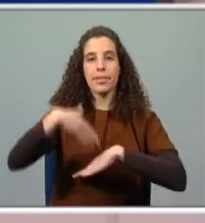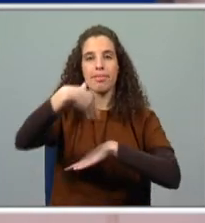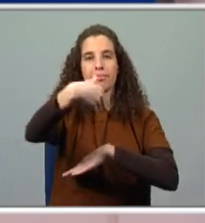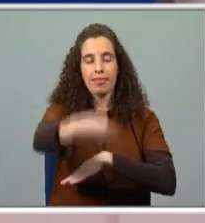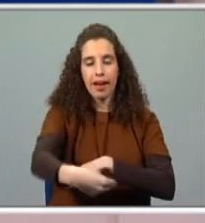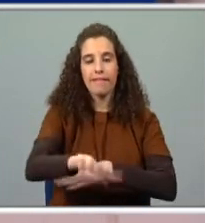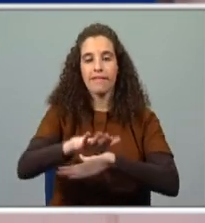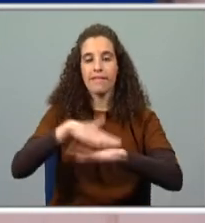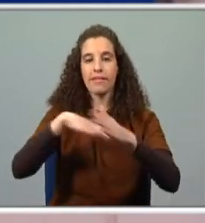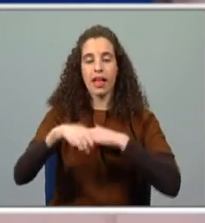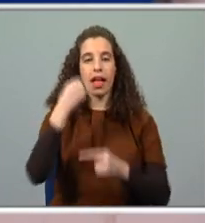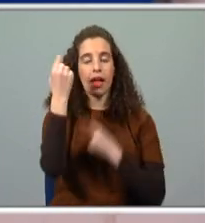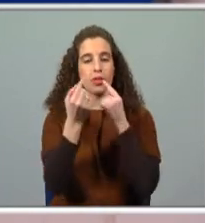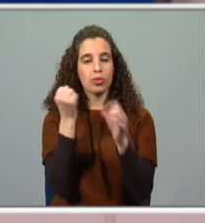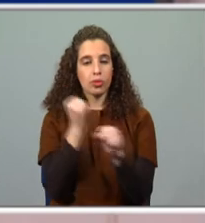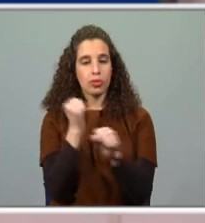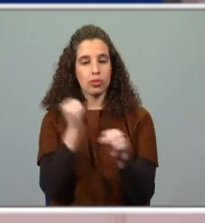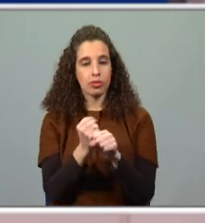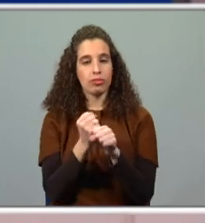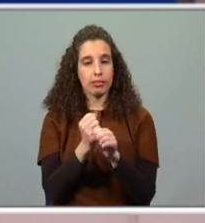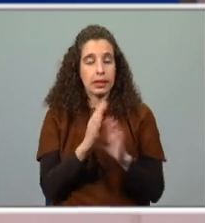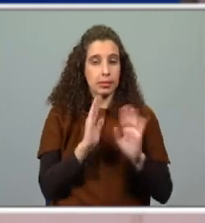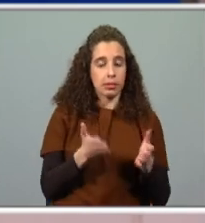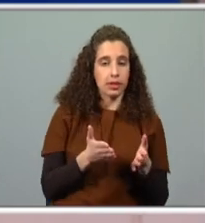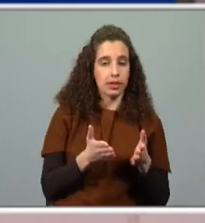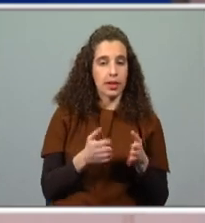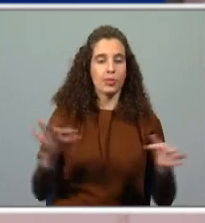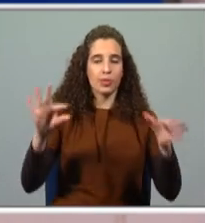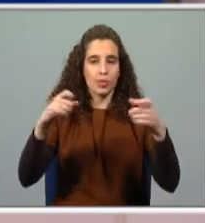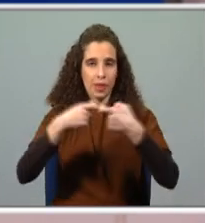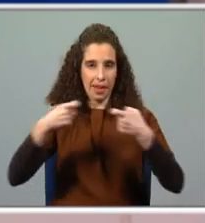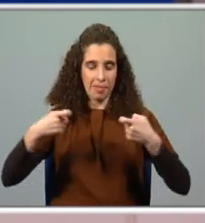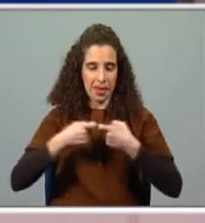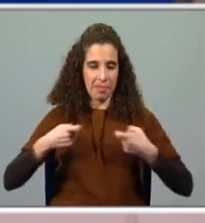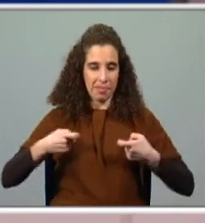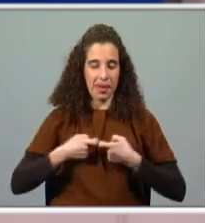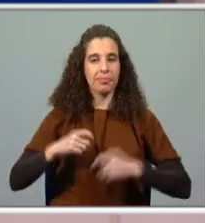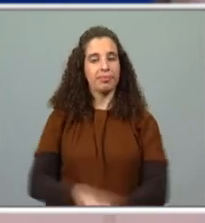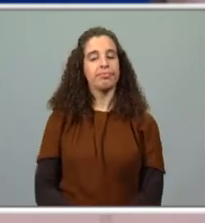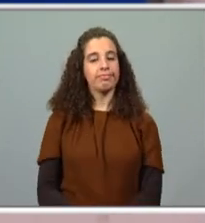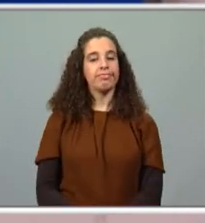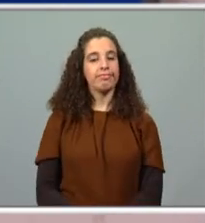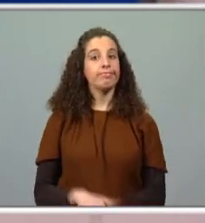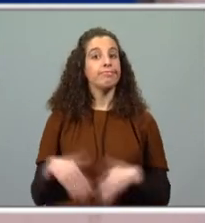realizar alguns exercícios em que temos ligações muito bem e agora pronto pronto 進行一些我們有的練習鏈接很好，現在準備好了